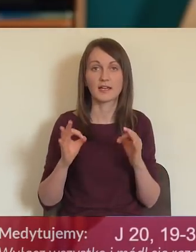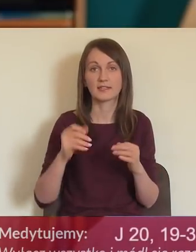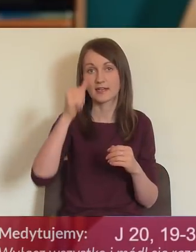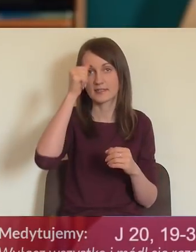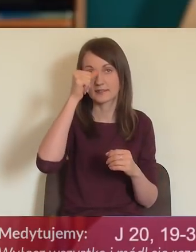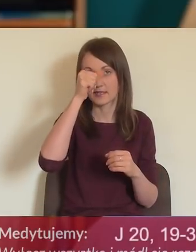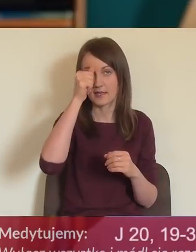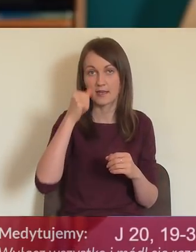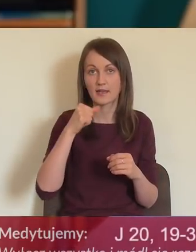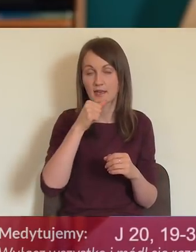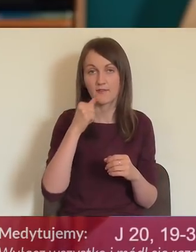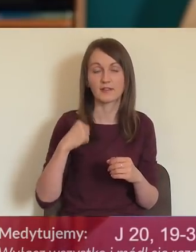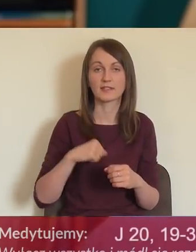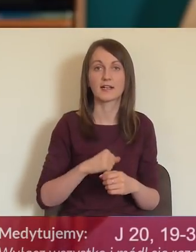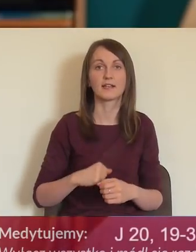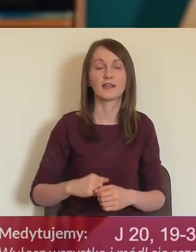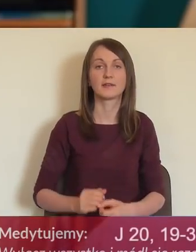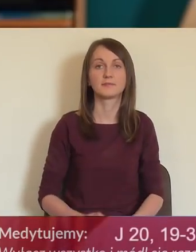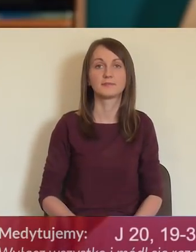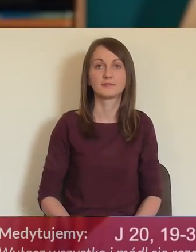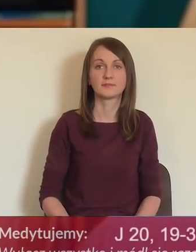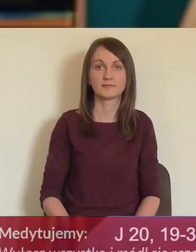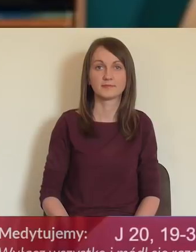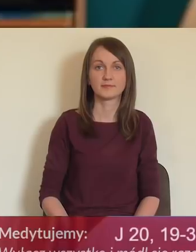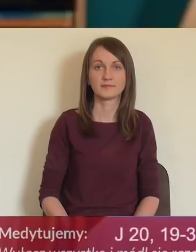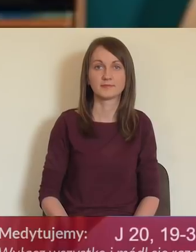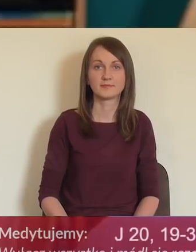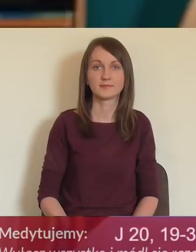A teraz przejdźmy do fragmentu Ewangelii, który dzisiaj będziemy medytować.